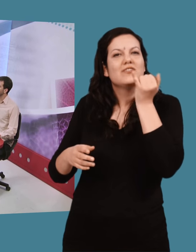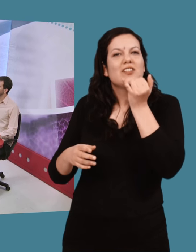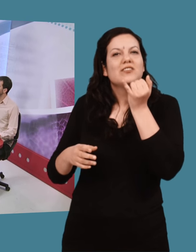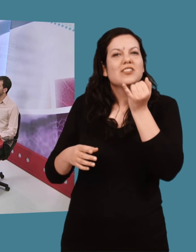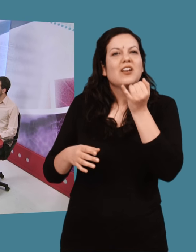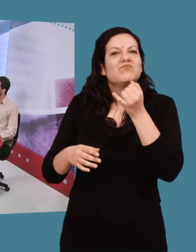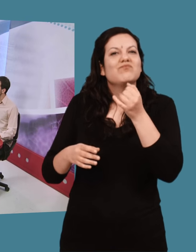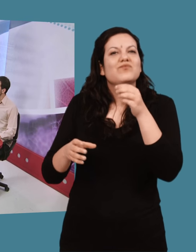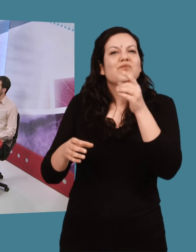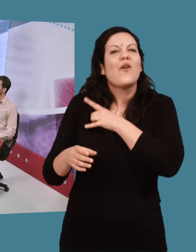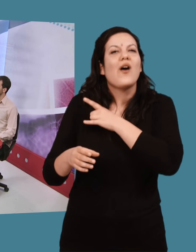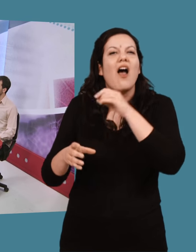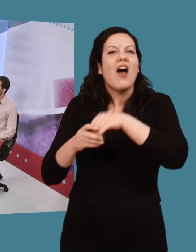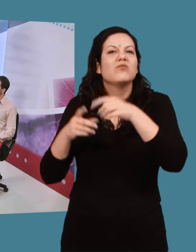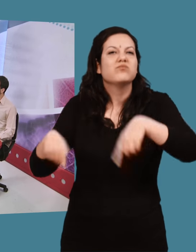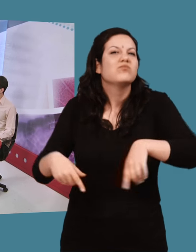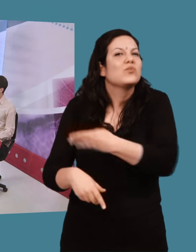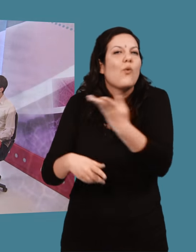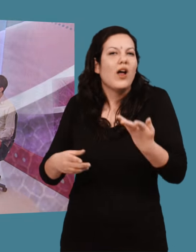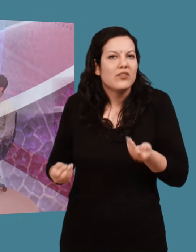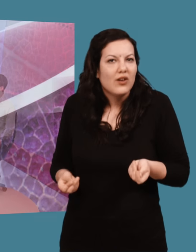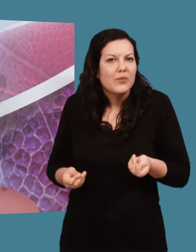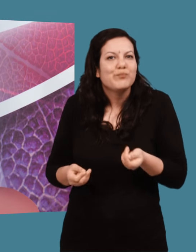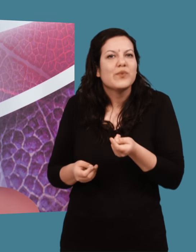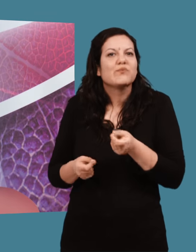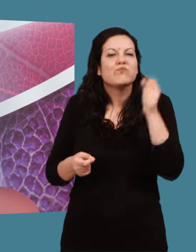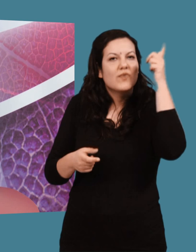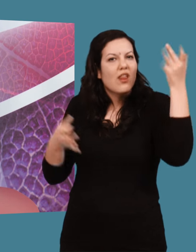Sobre los números de lo que representa nuestra Universidad para tomar una idea,